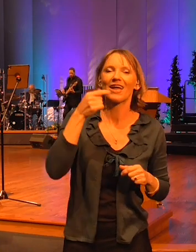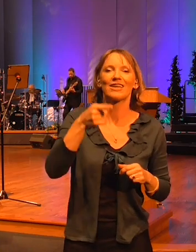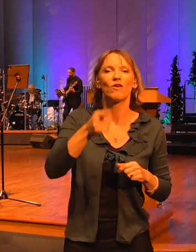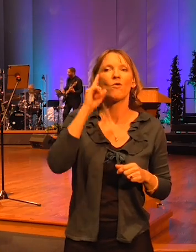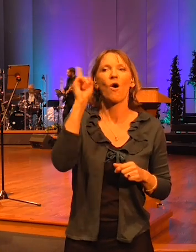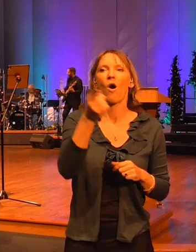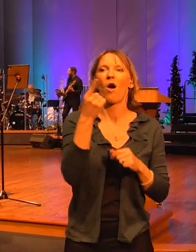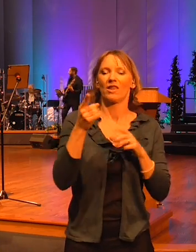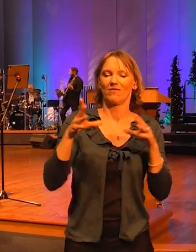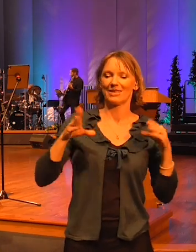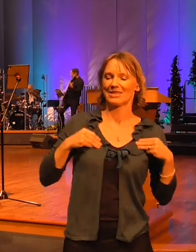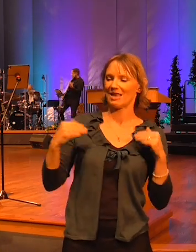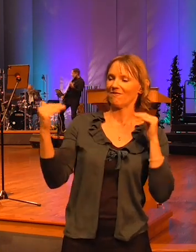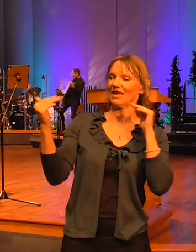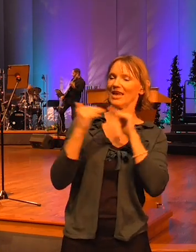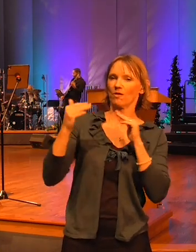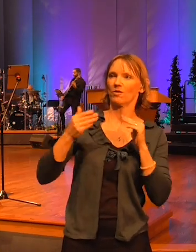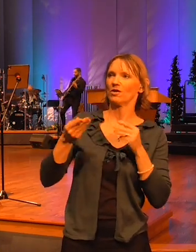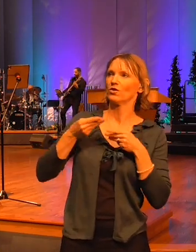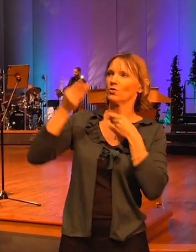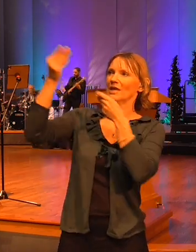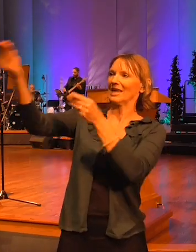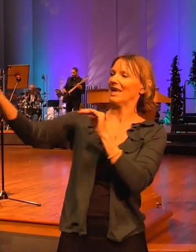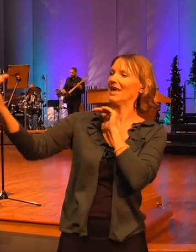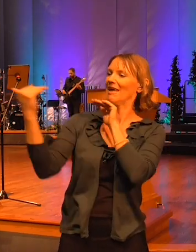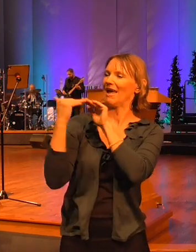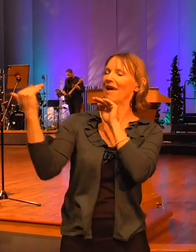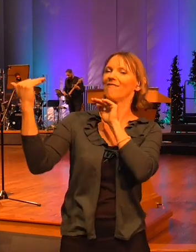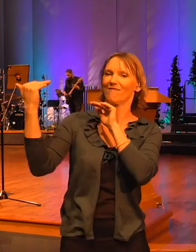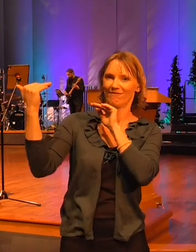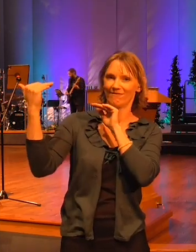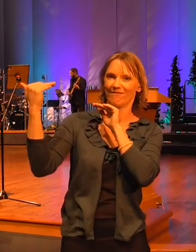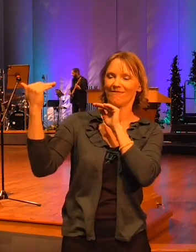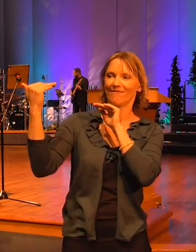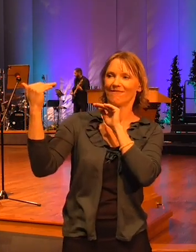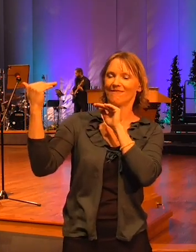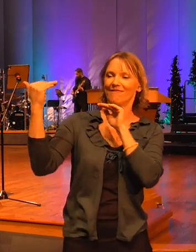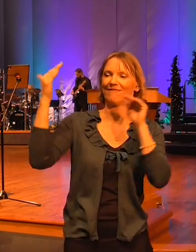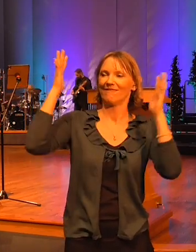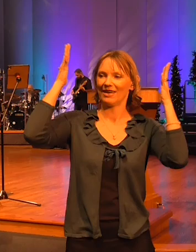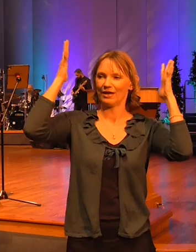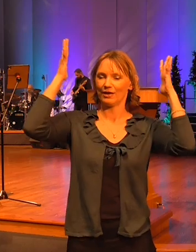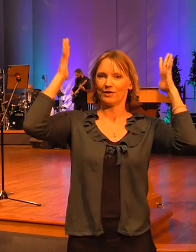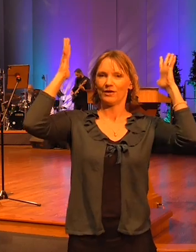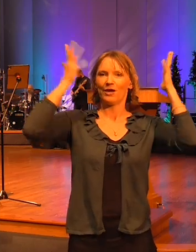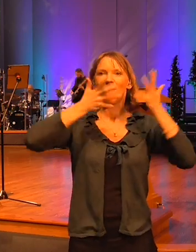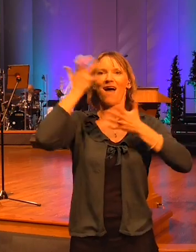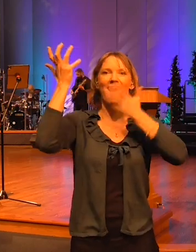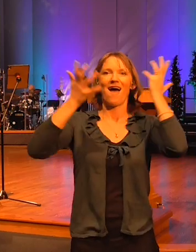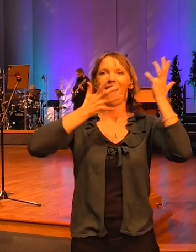[ Aplausos]